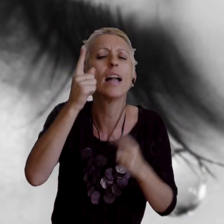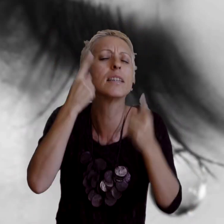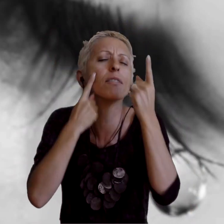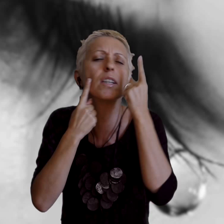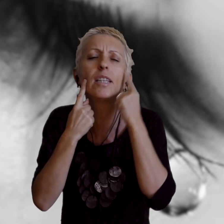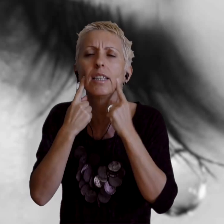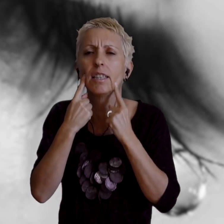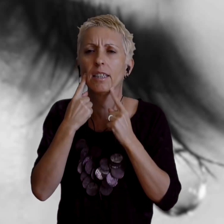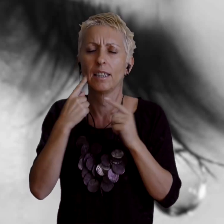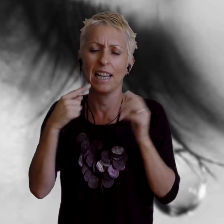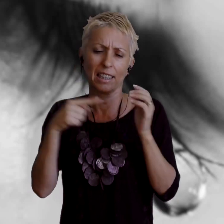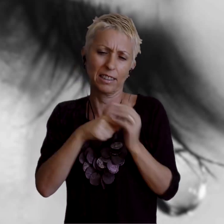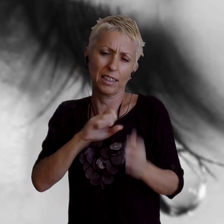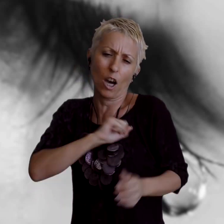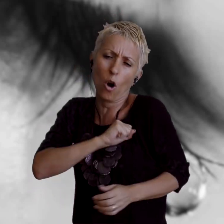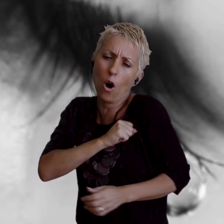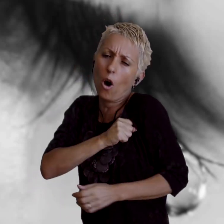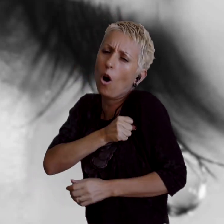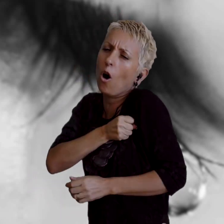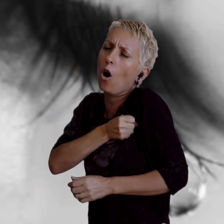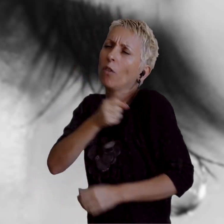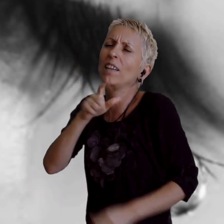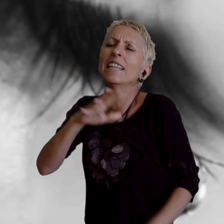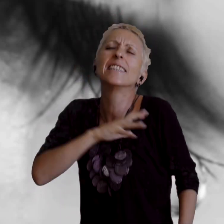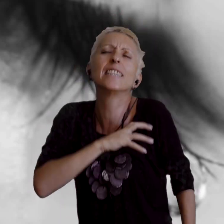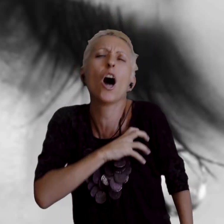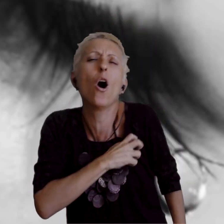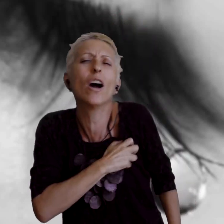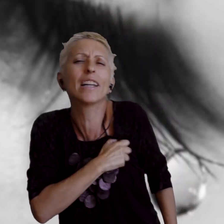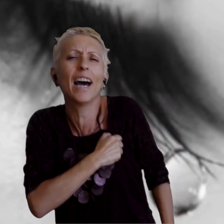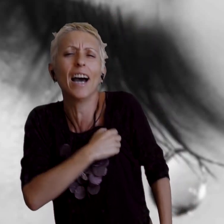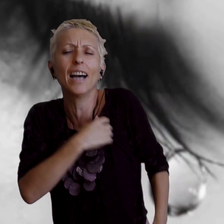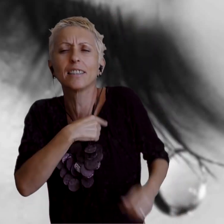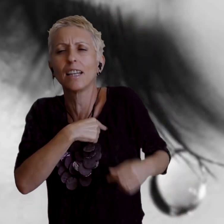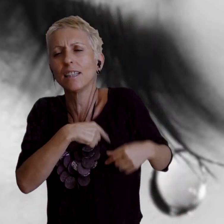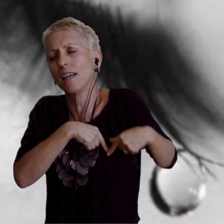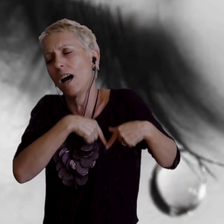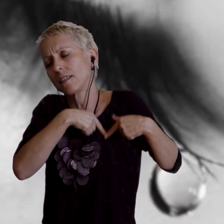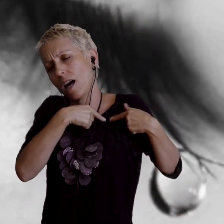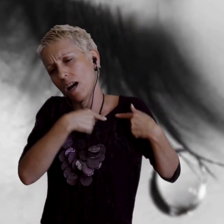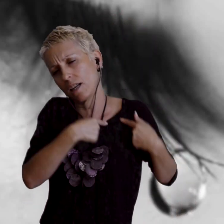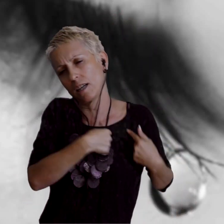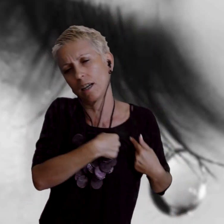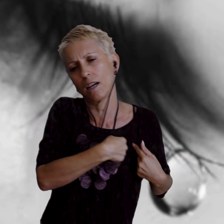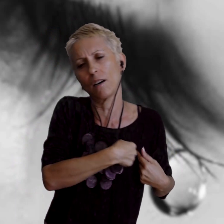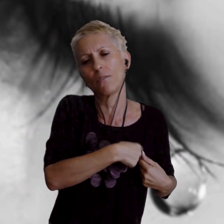אל תבכי כי זה כואב זה הורס לי את הלב